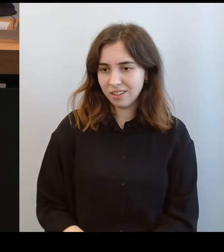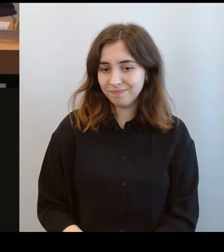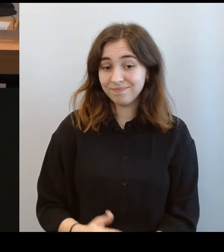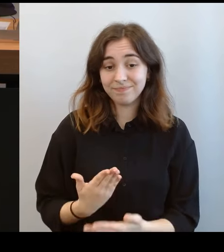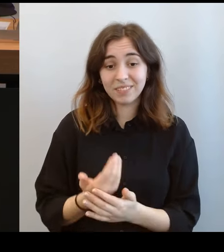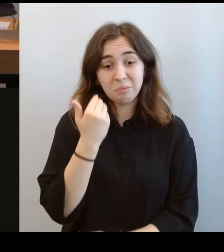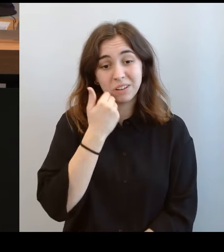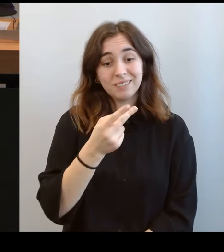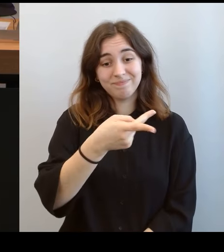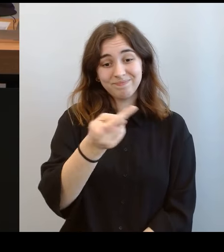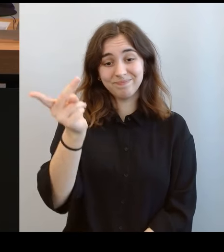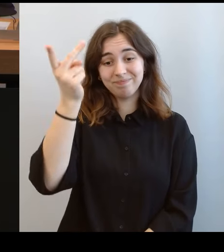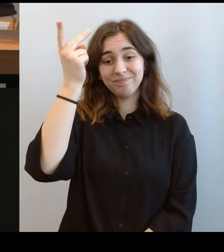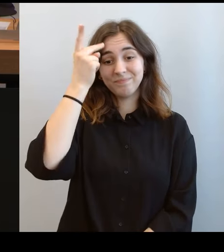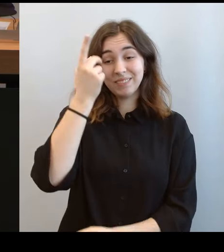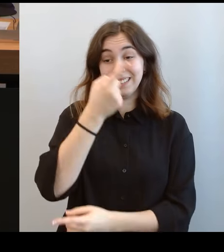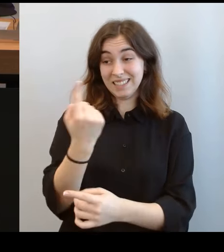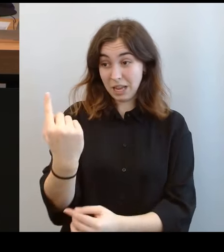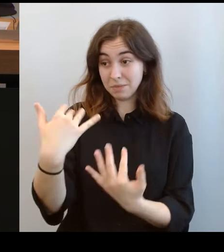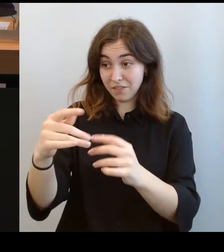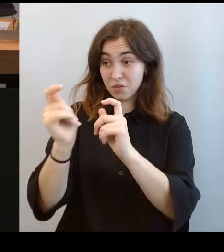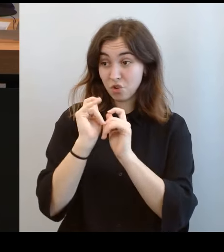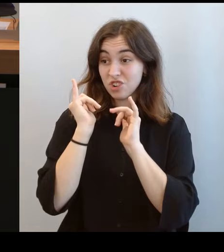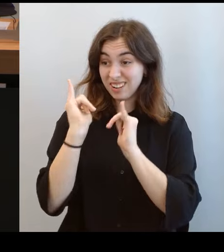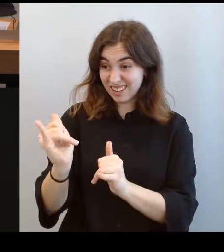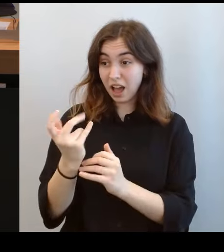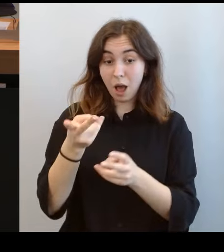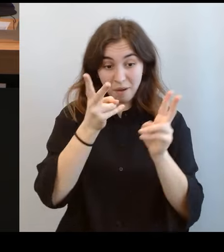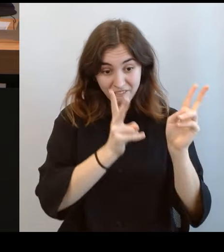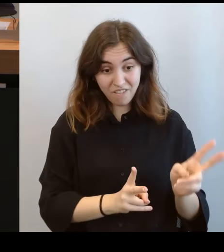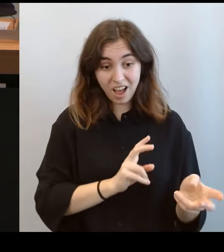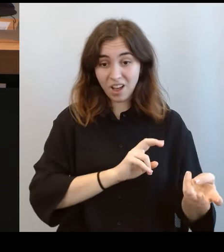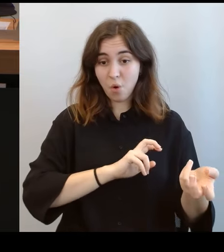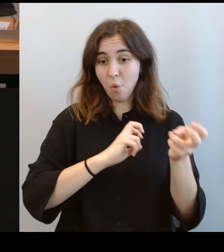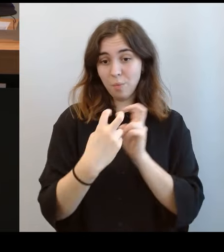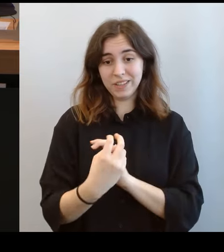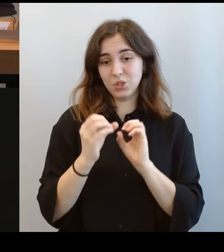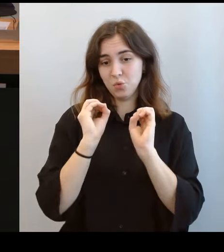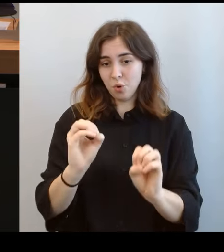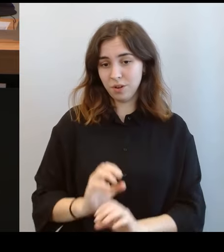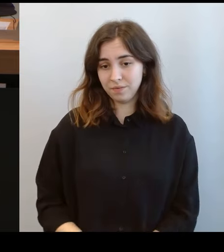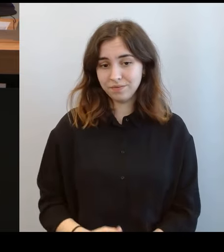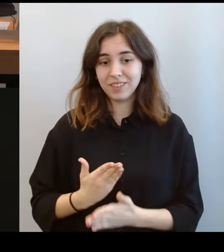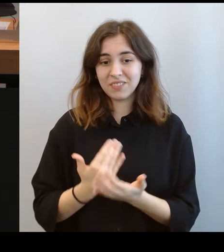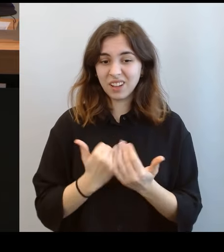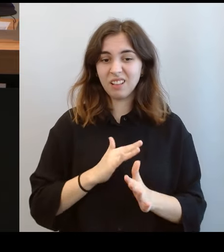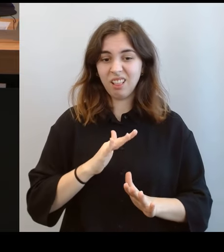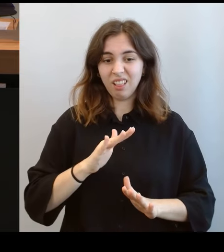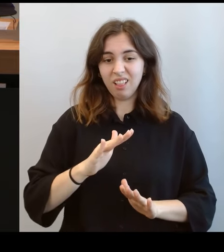aber leider nicht gehandelt. Der ins Stocken geratene Prozess ist jetzt in Fahrt gekommen, und die Ergebnisse werden geliefert.